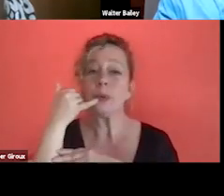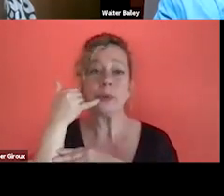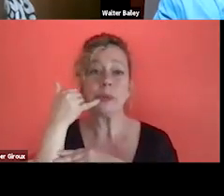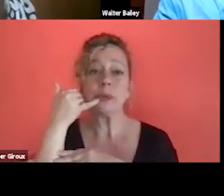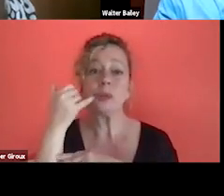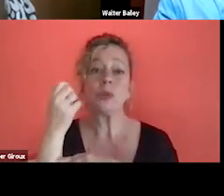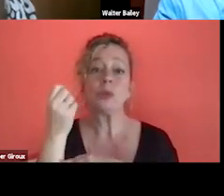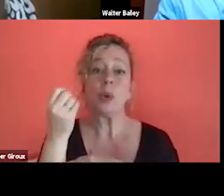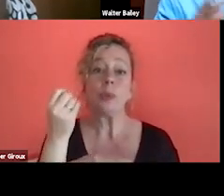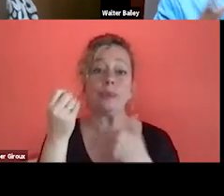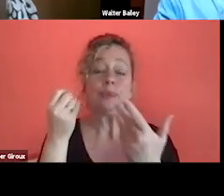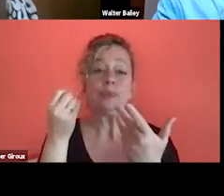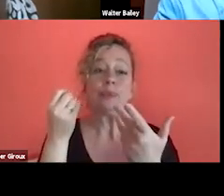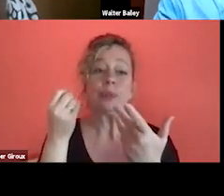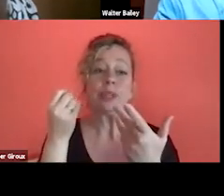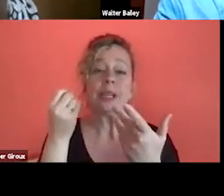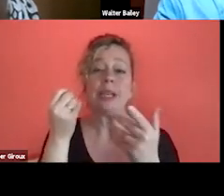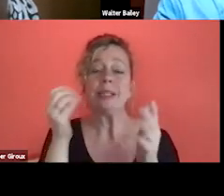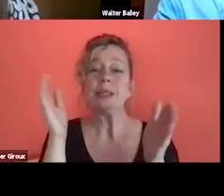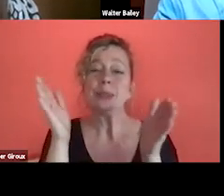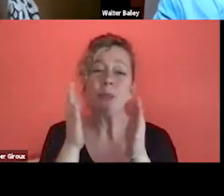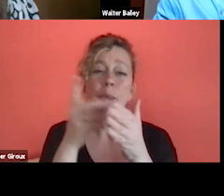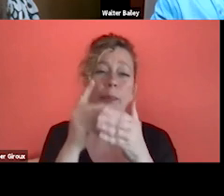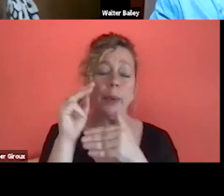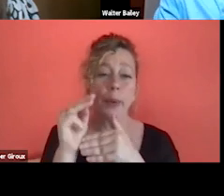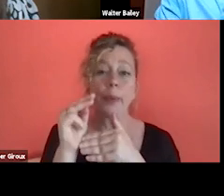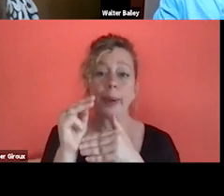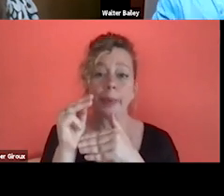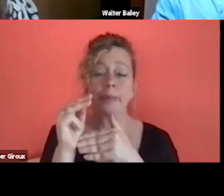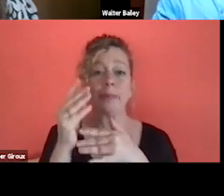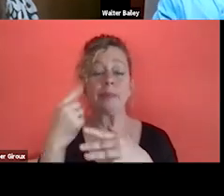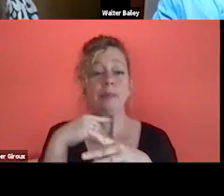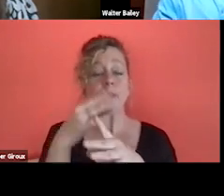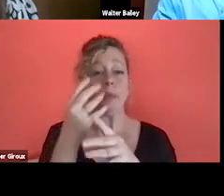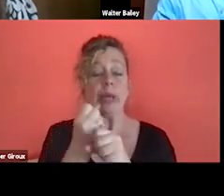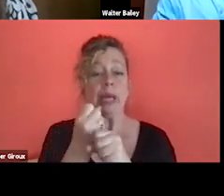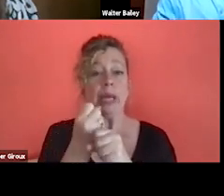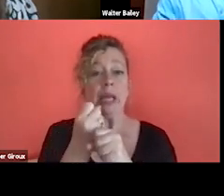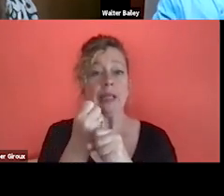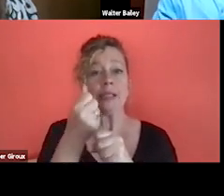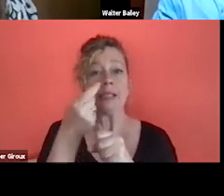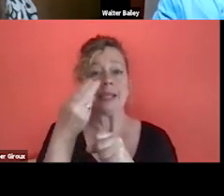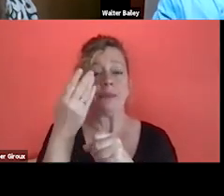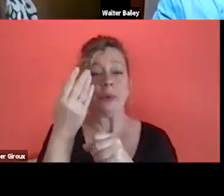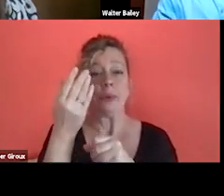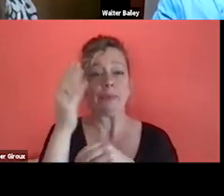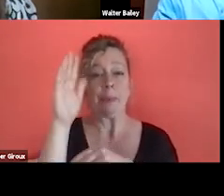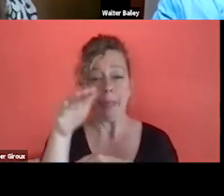Entonces, dado que es un programa más pequeño, recibimos varias bendiciones de donaciones